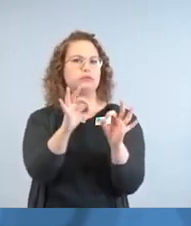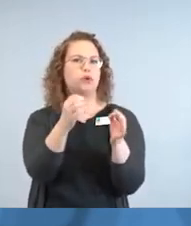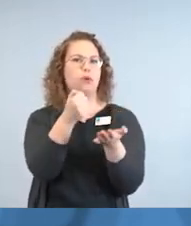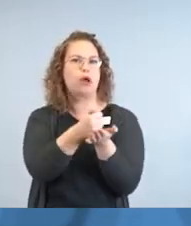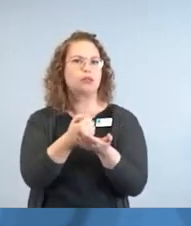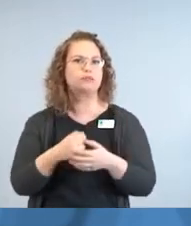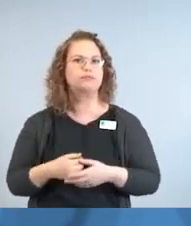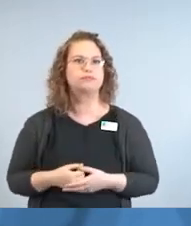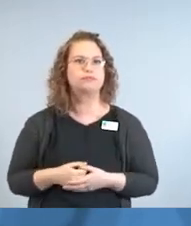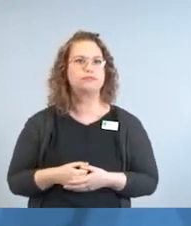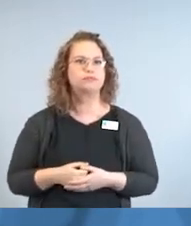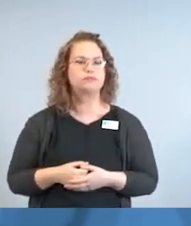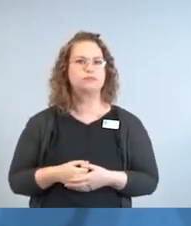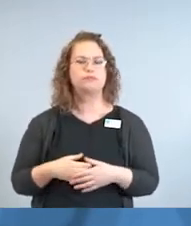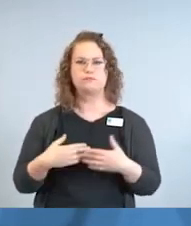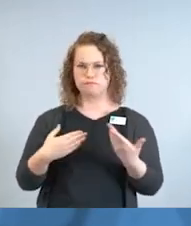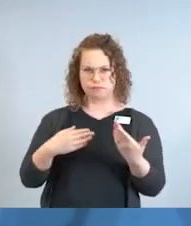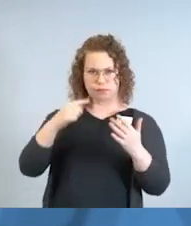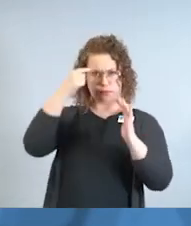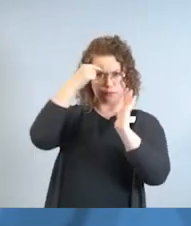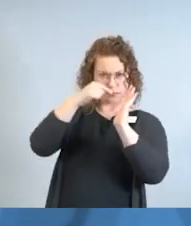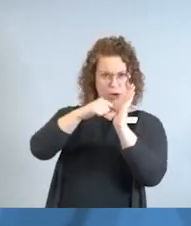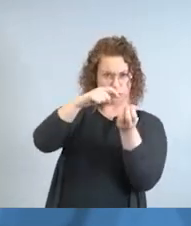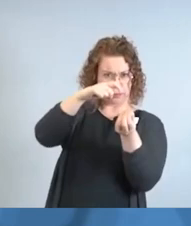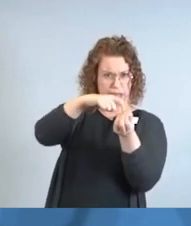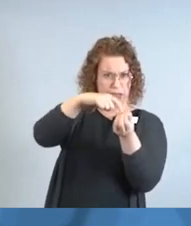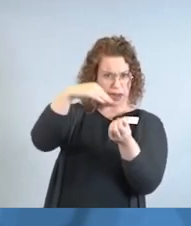Millä perusteella siis lääketieteellisille riskiryhmille vai ylipäänsä?